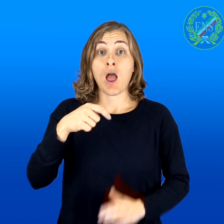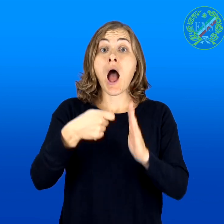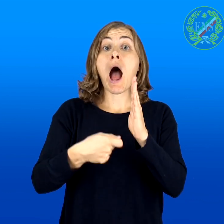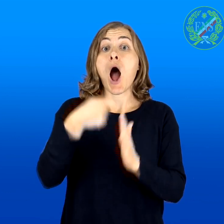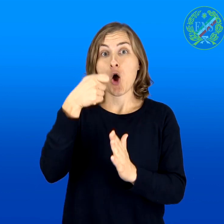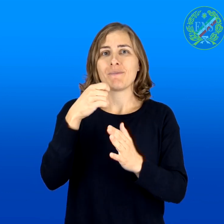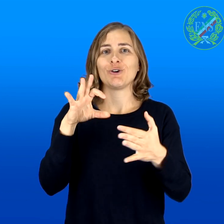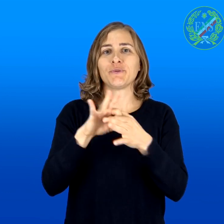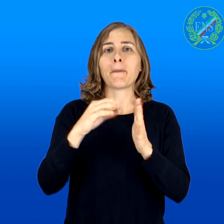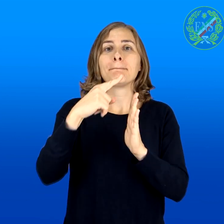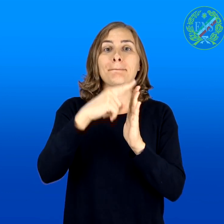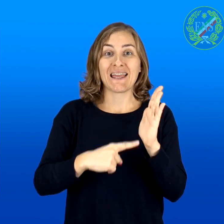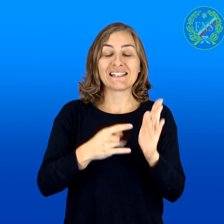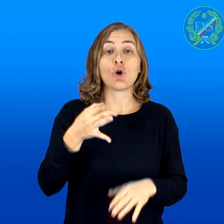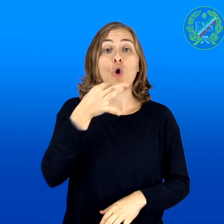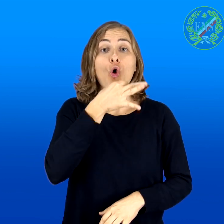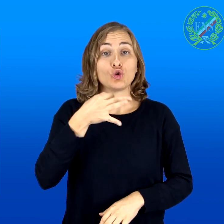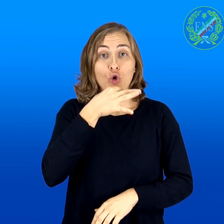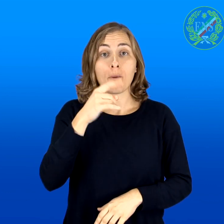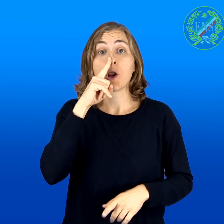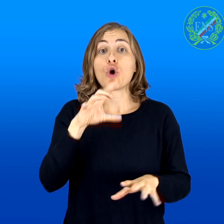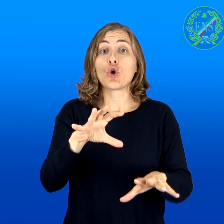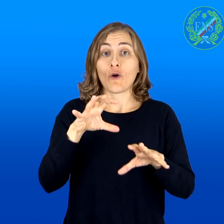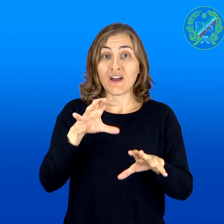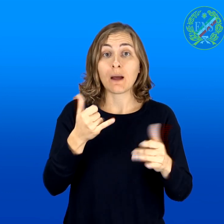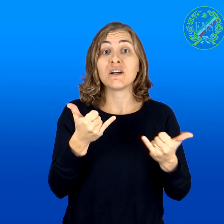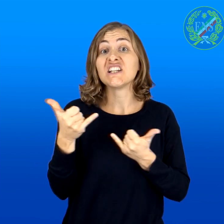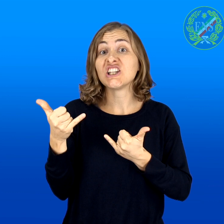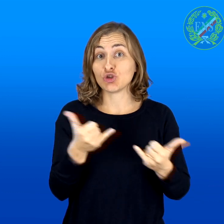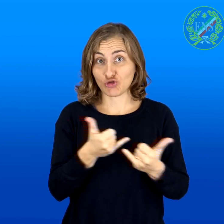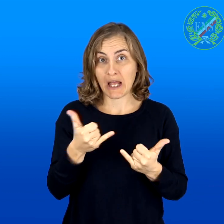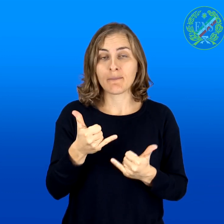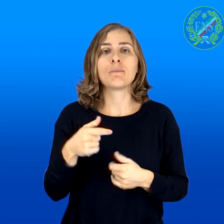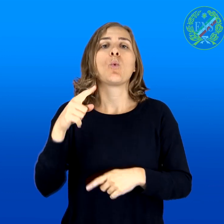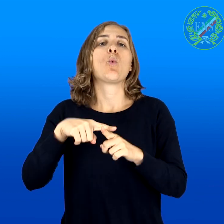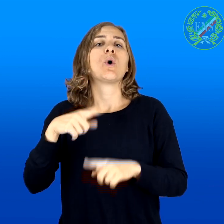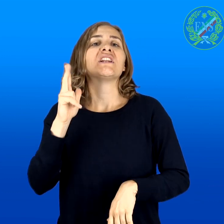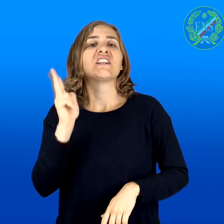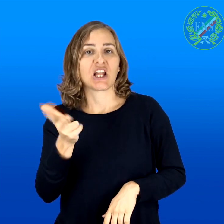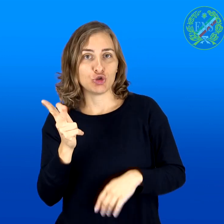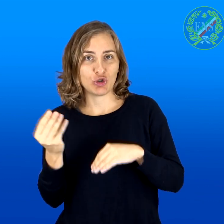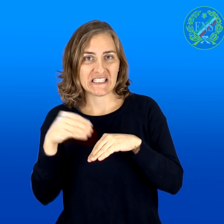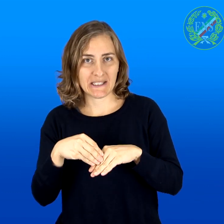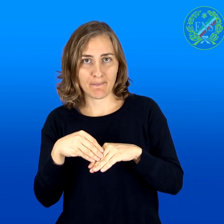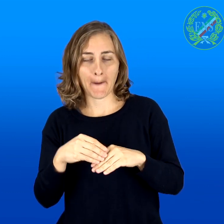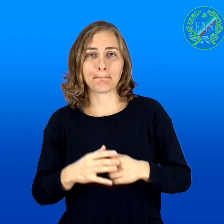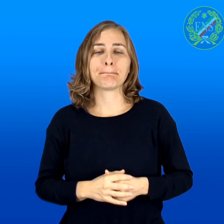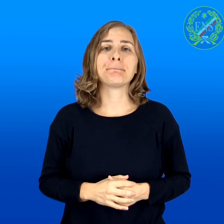L’aumento viene corrisposto d’ufficio sulle mensilità di ottobre, novembre, dicembre e tredicesima.